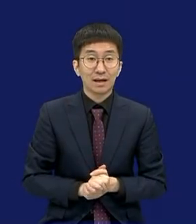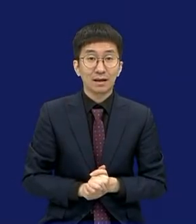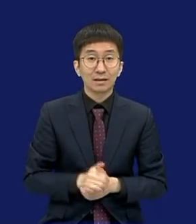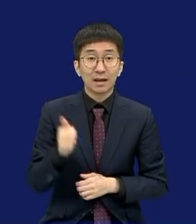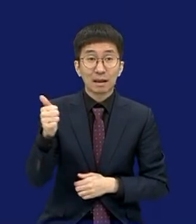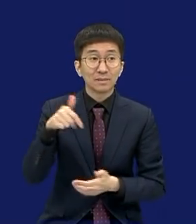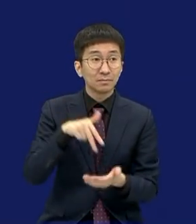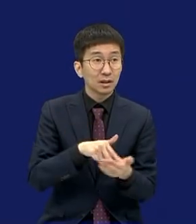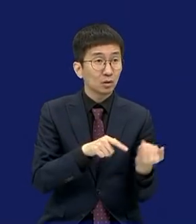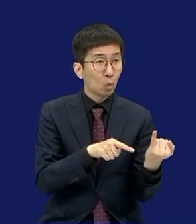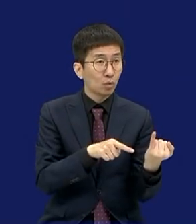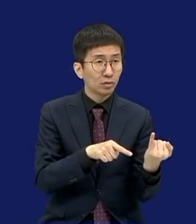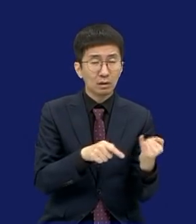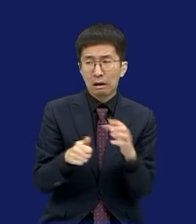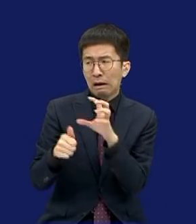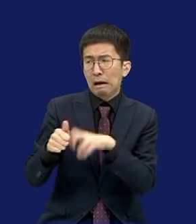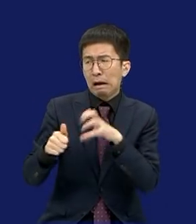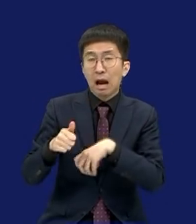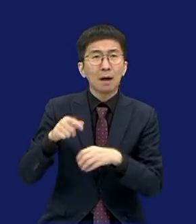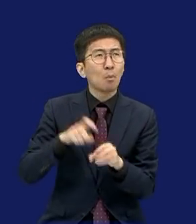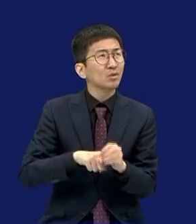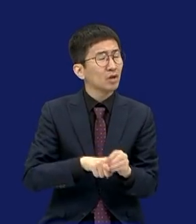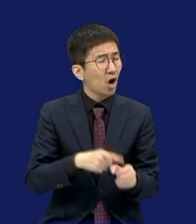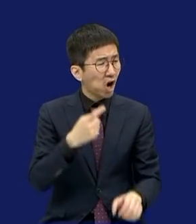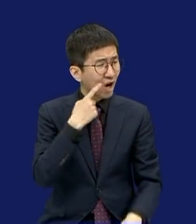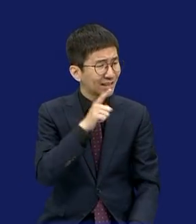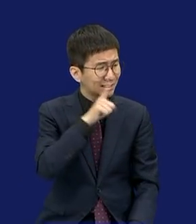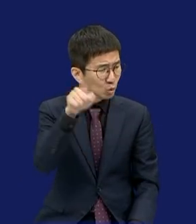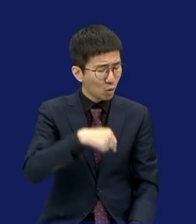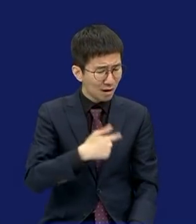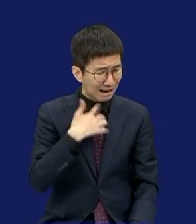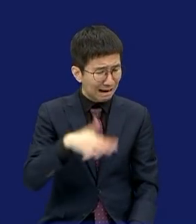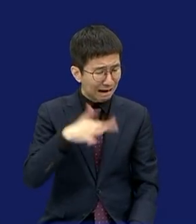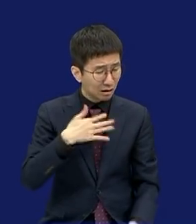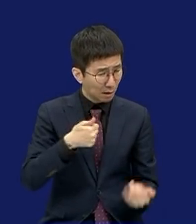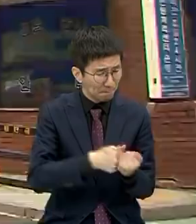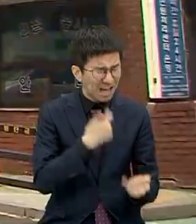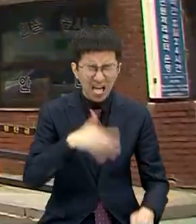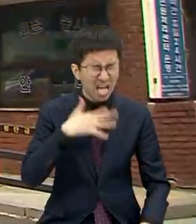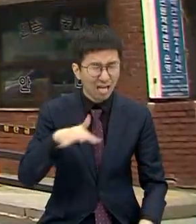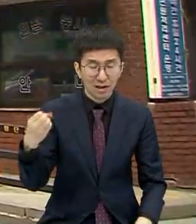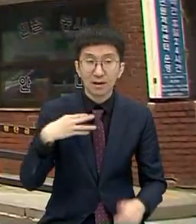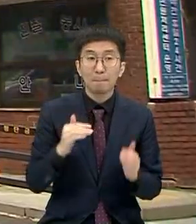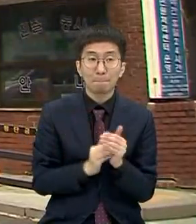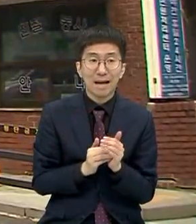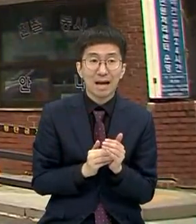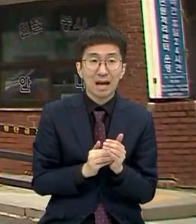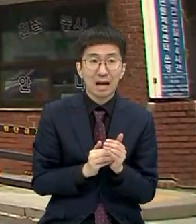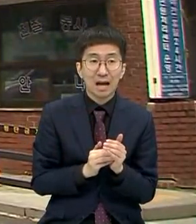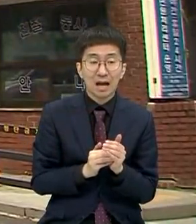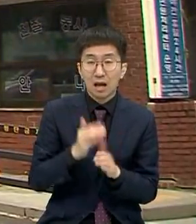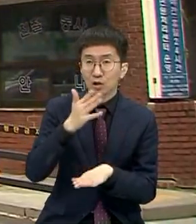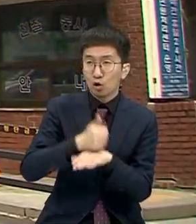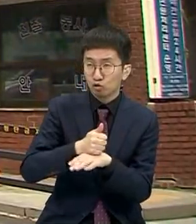하지만 윤 씨는 피해자가 돈을 뜯으려 허위 신고를 한 거라며 혐의를 강하게 부인했습니다. 경찰이 DNA 검사 등으로 결정적인 물증을